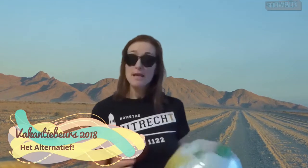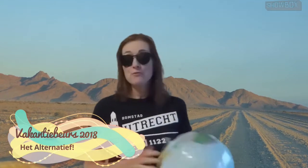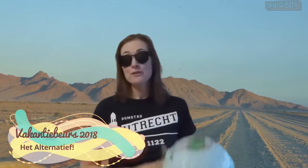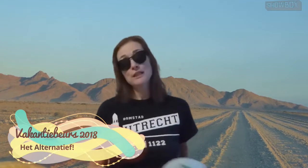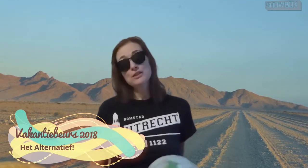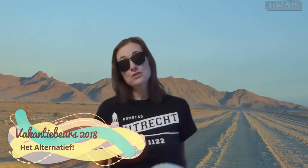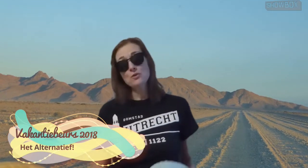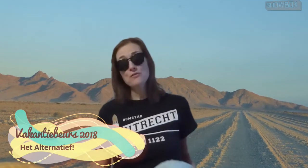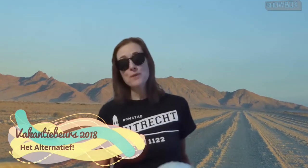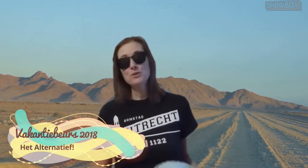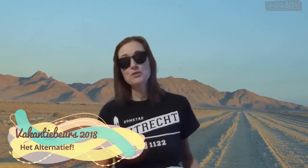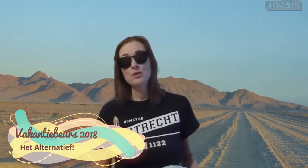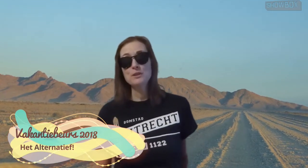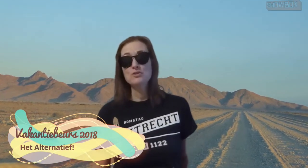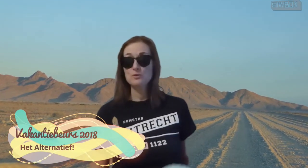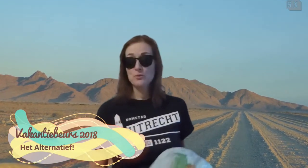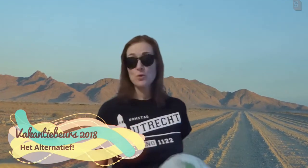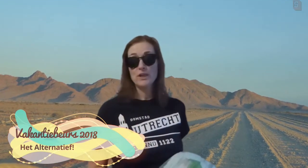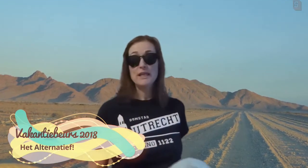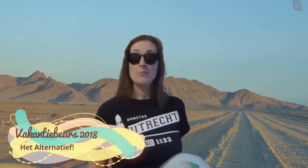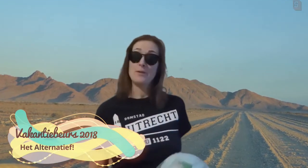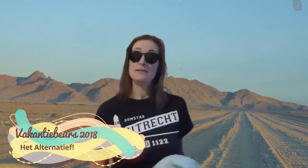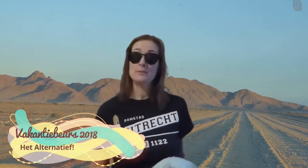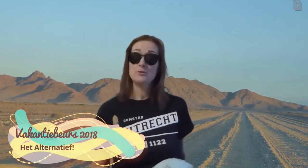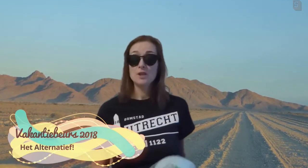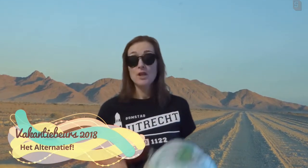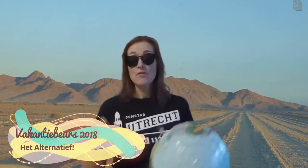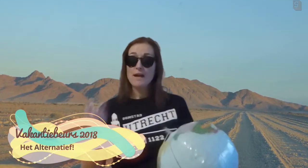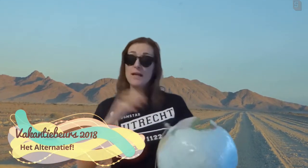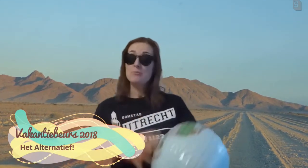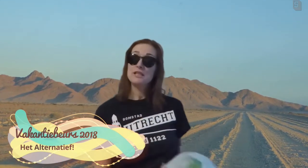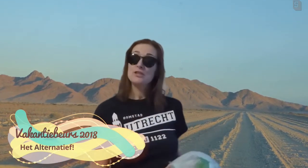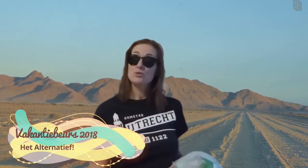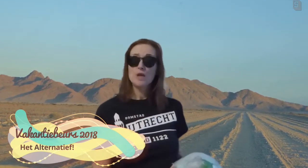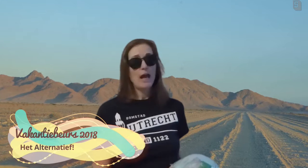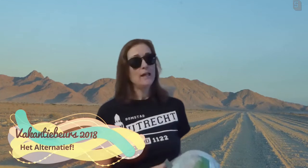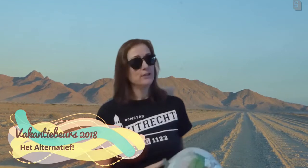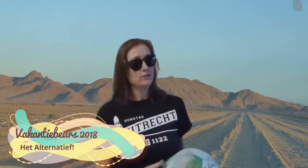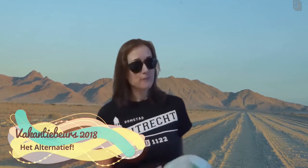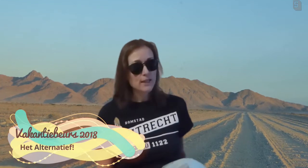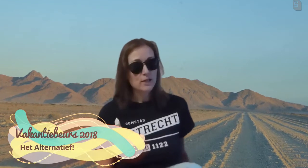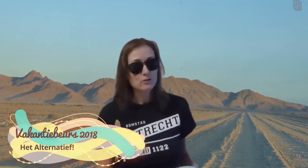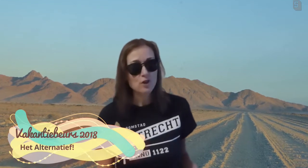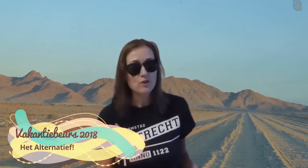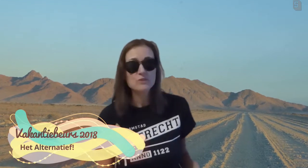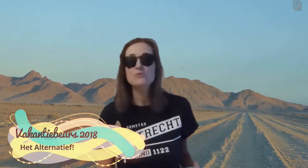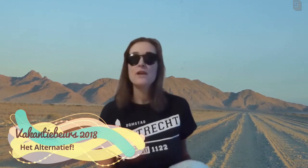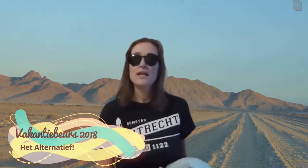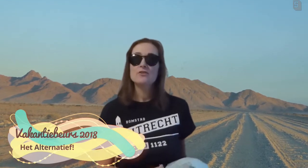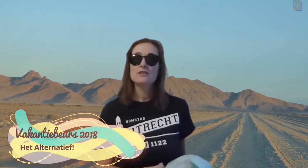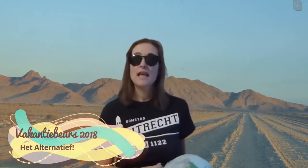ben je verhinderd of heb je het gemist van volgen hier een paar tips waar je misschien naar toe kan gaan in 2018 of 2019